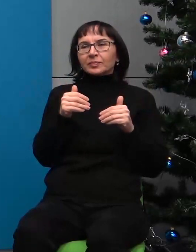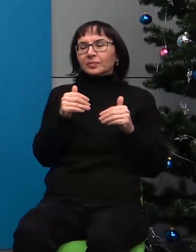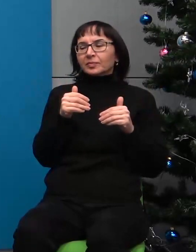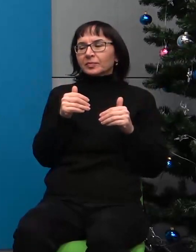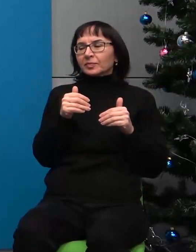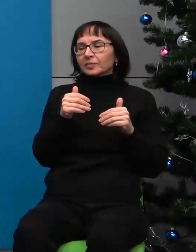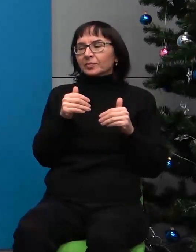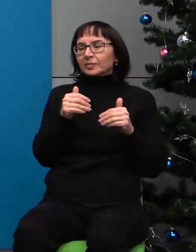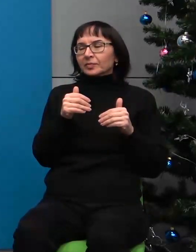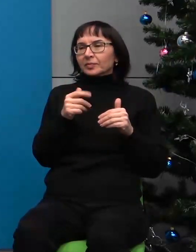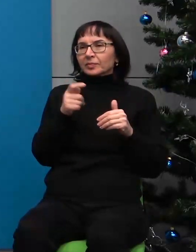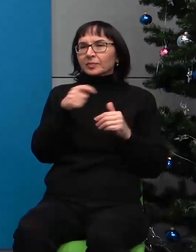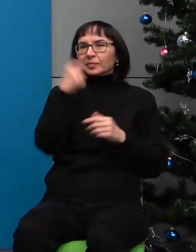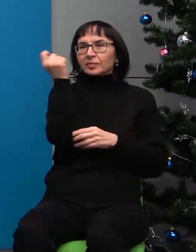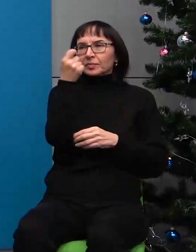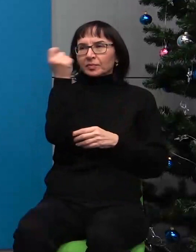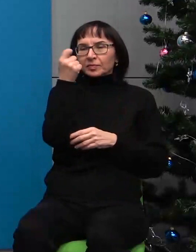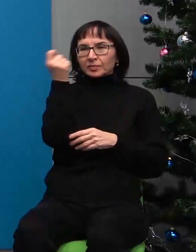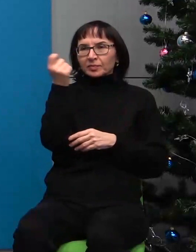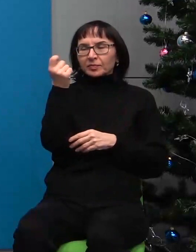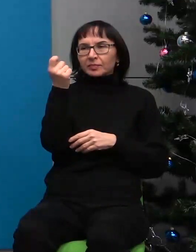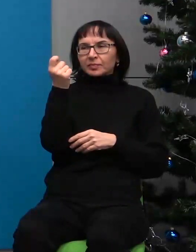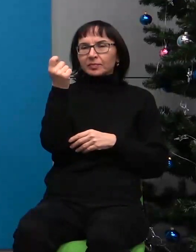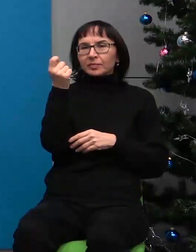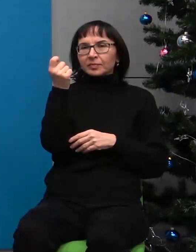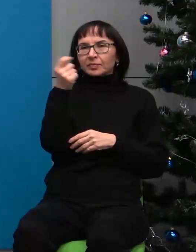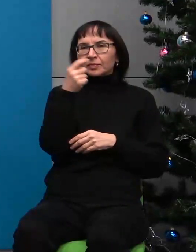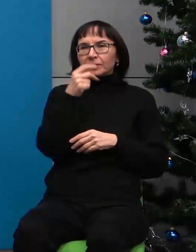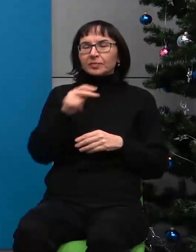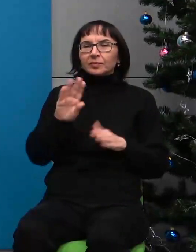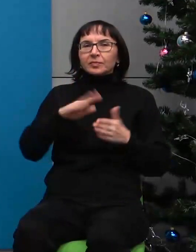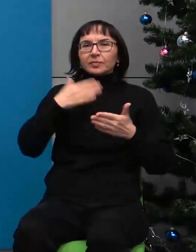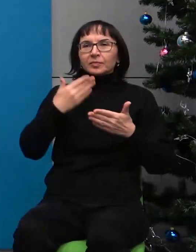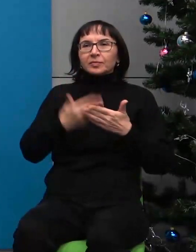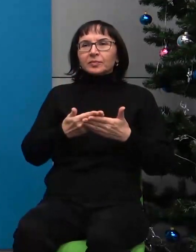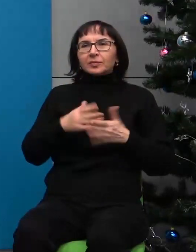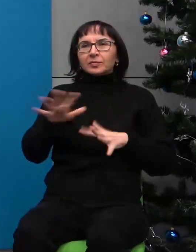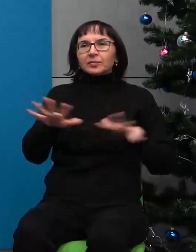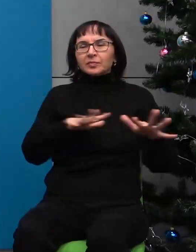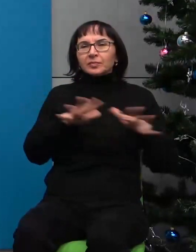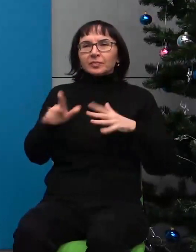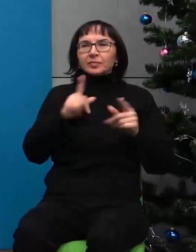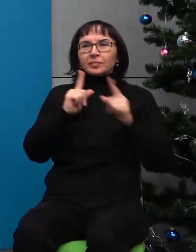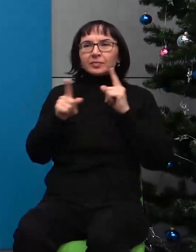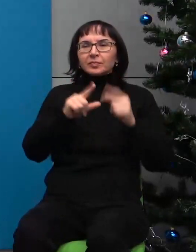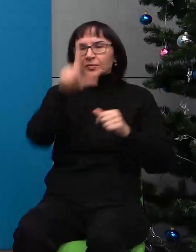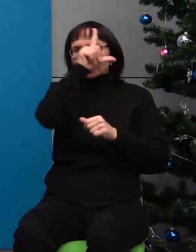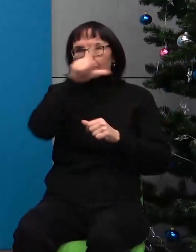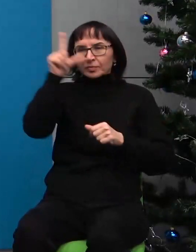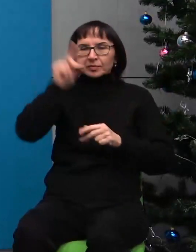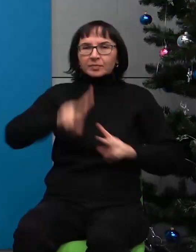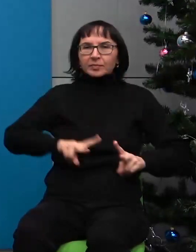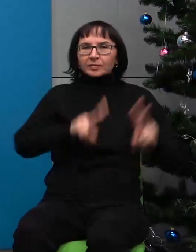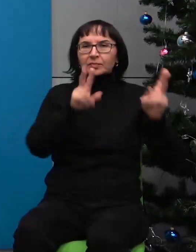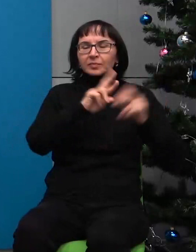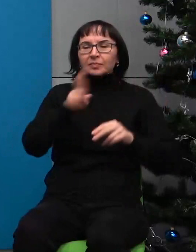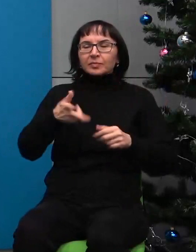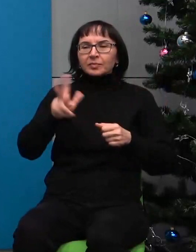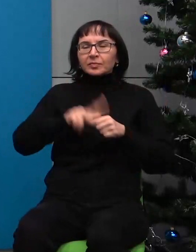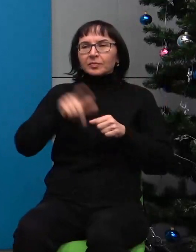O tym podróżowaniu i o odkrywaniu miejsc i rozmawianiu z ludźmi, którzy uczestniczyli w rzeczach, które cię interesują.